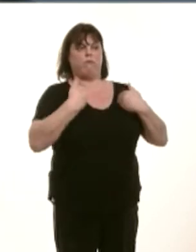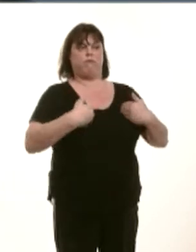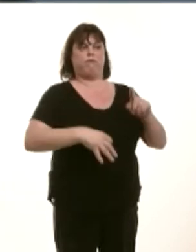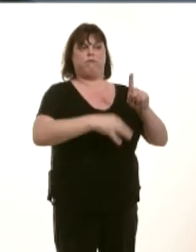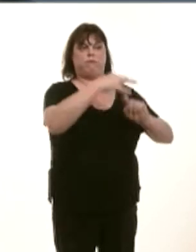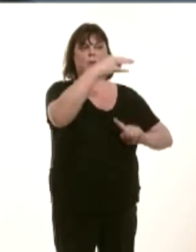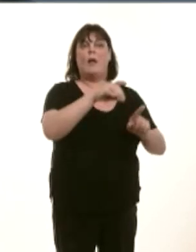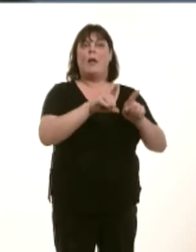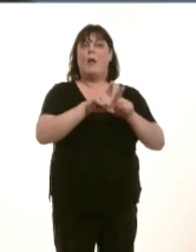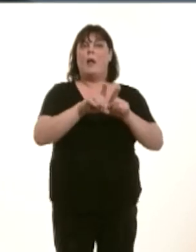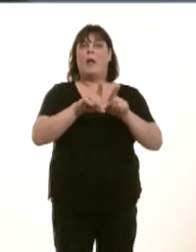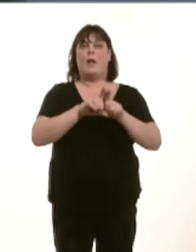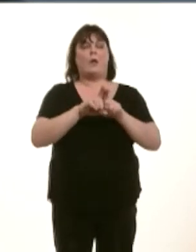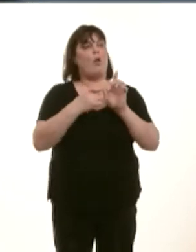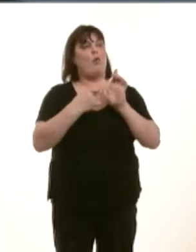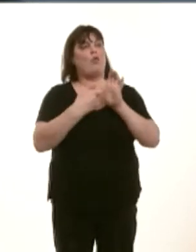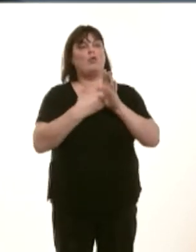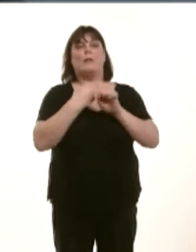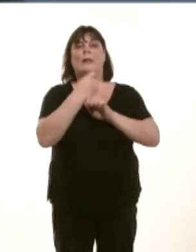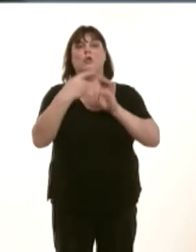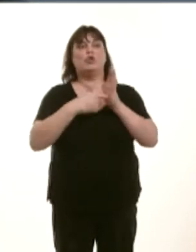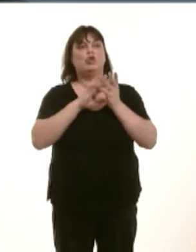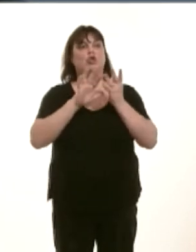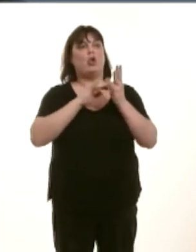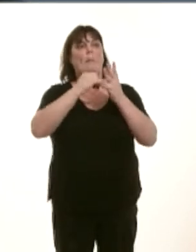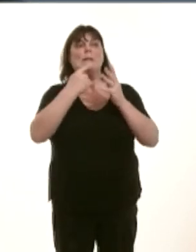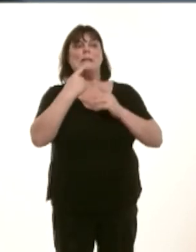Glyn Thomas has already mentioned, I have identified some 24 postcodes in Carmarthen